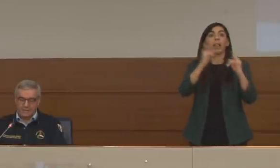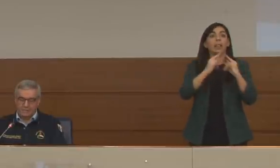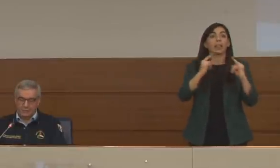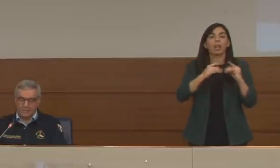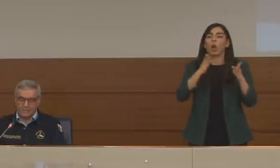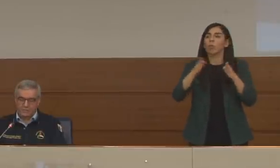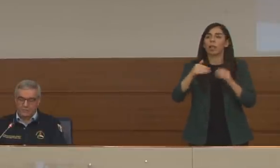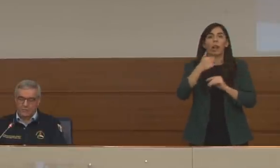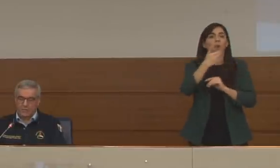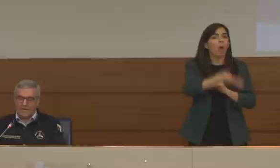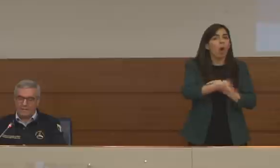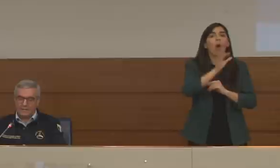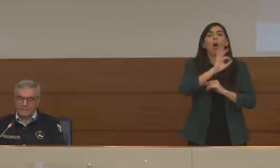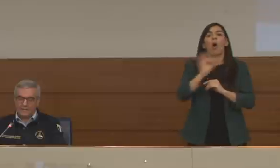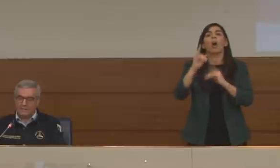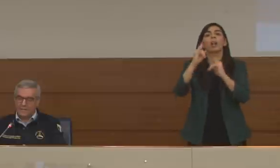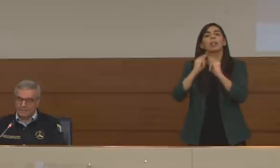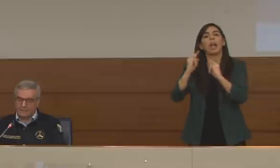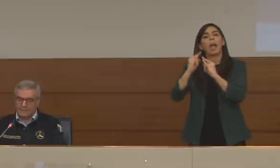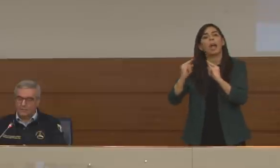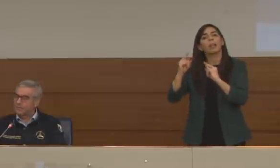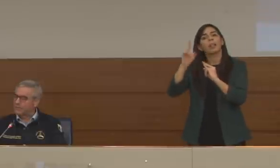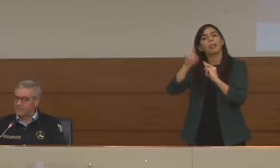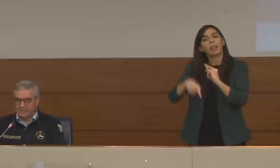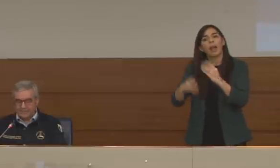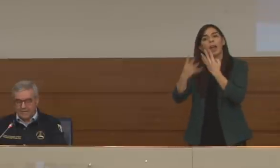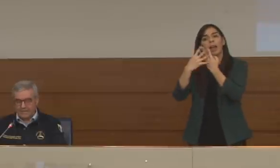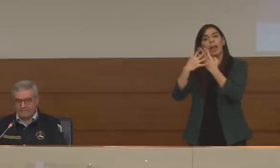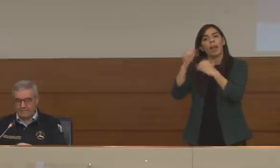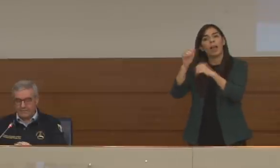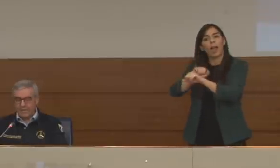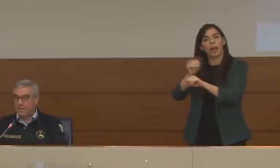quelle che sono all'interno dei penitenziari.